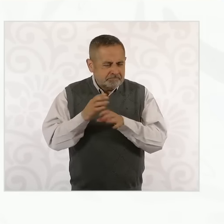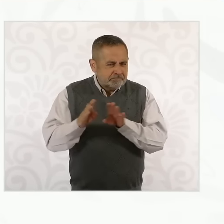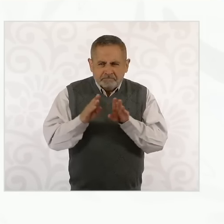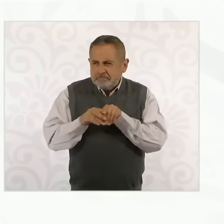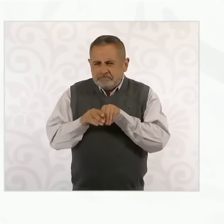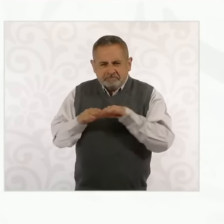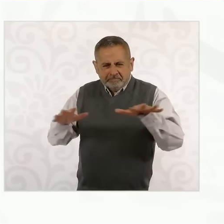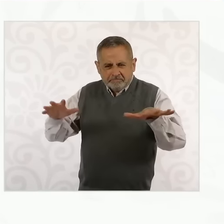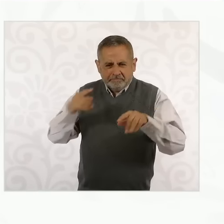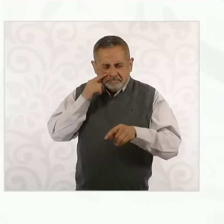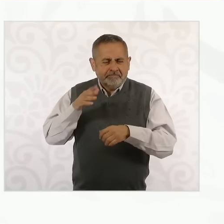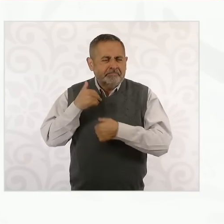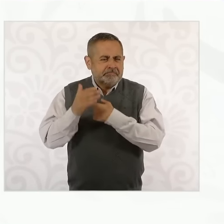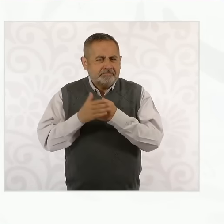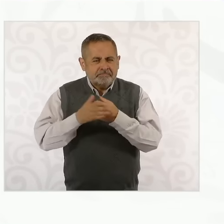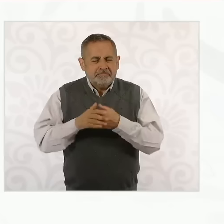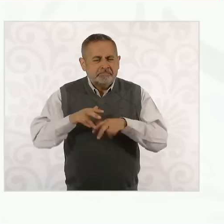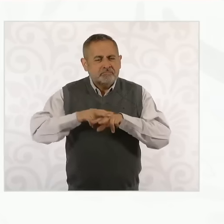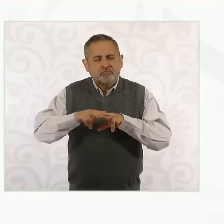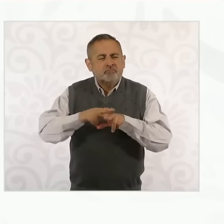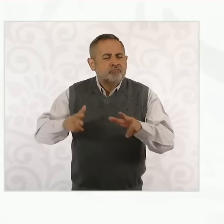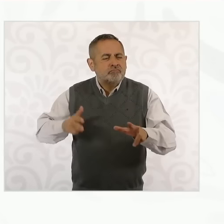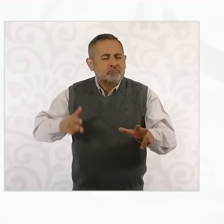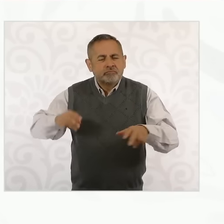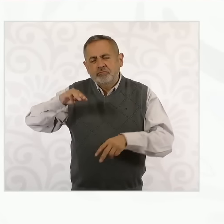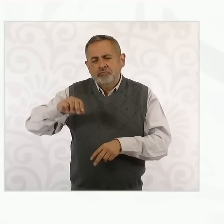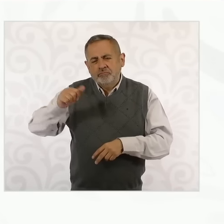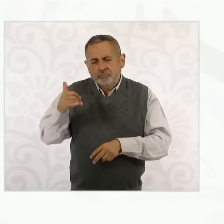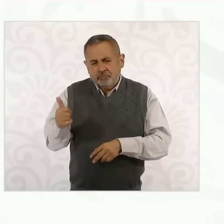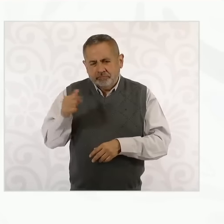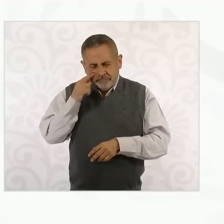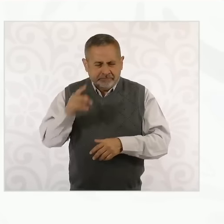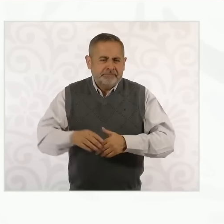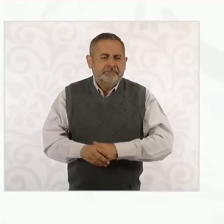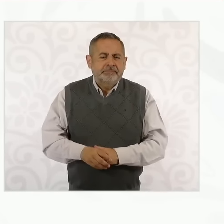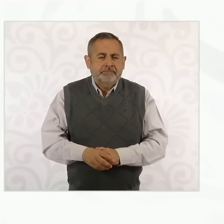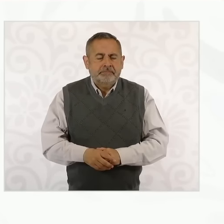carga para el Tren Maya. Vamos a entrar a detalle en cada uno de de ellos. Por lo que se refiere a